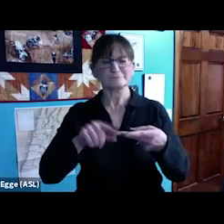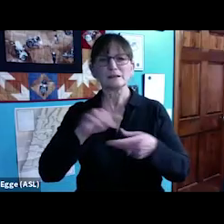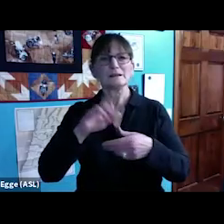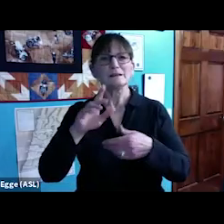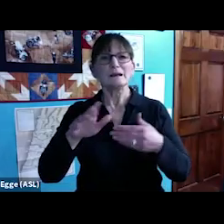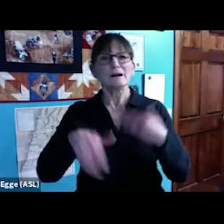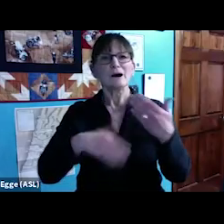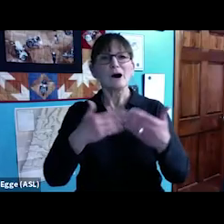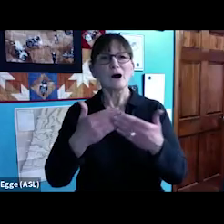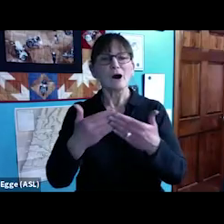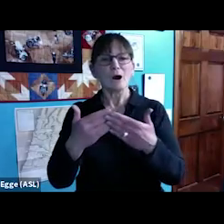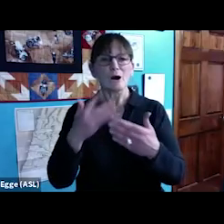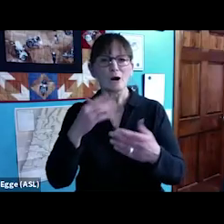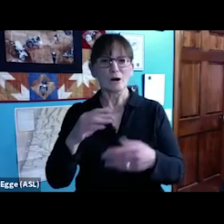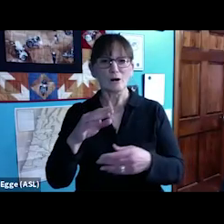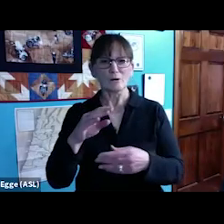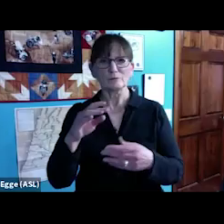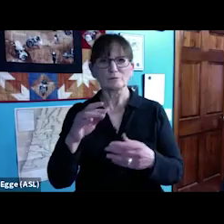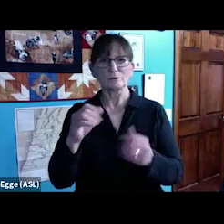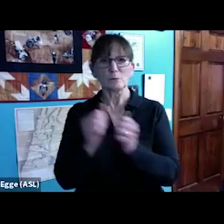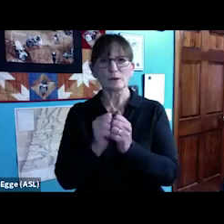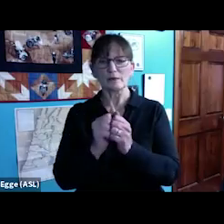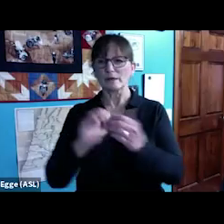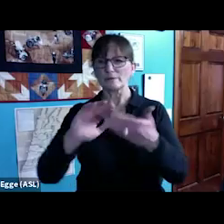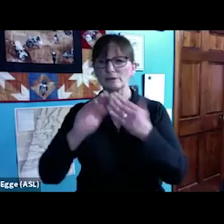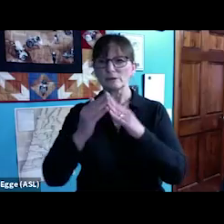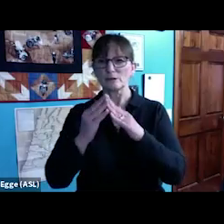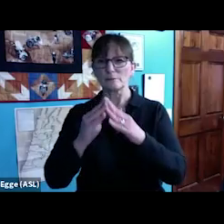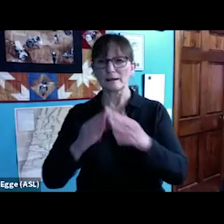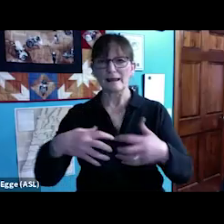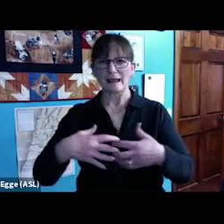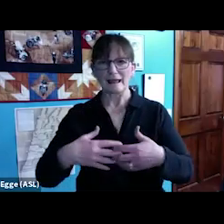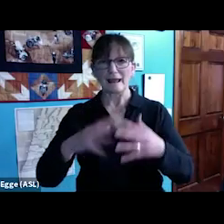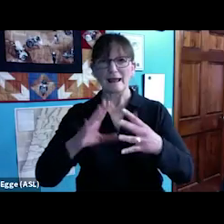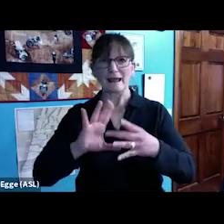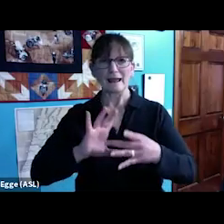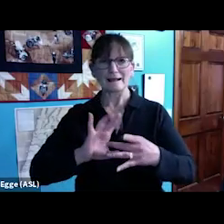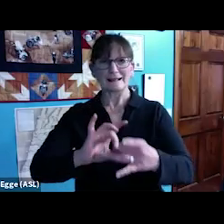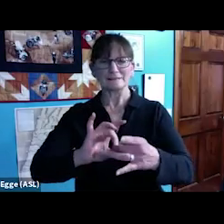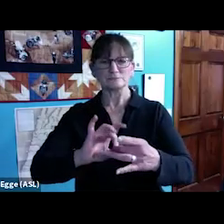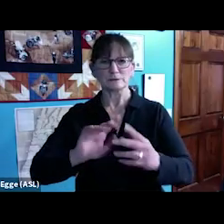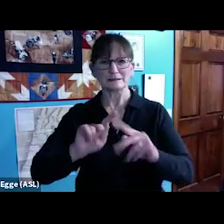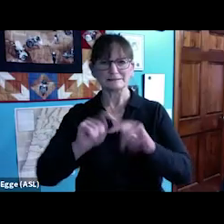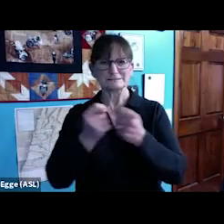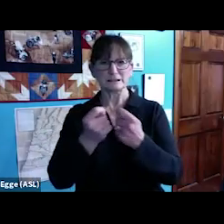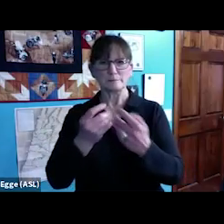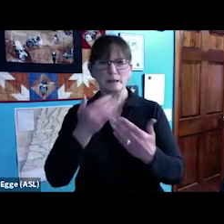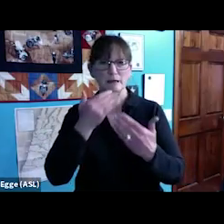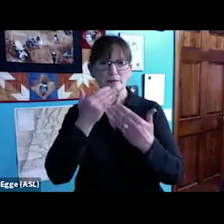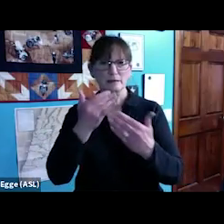a buscar esos registros y también a hacer que los clientes firmen la documentación necesaria, etc.